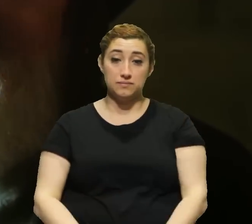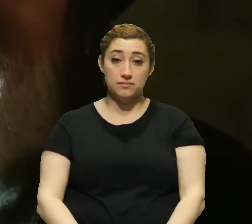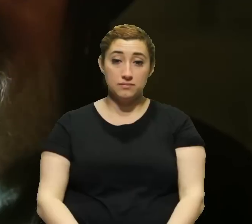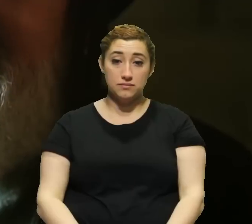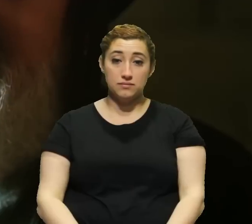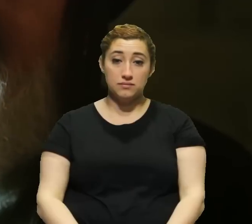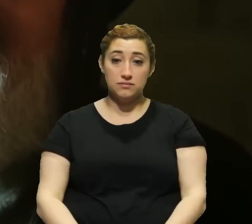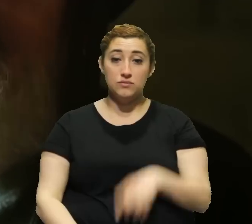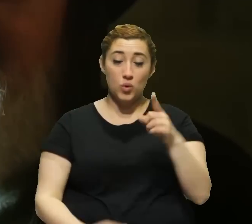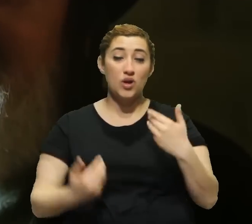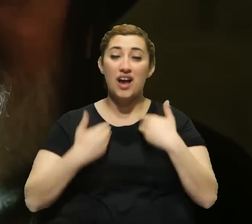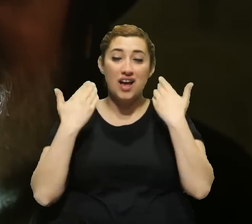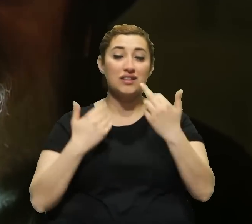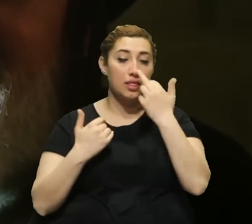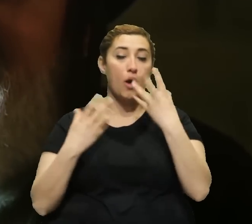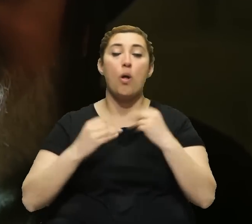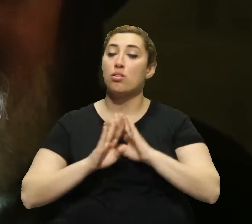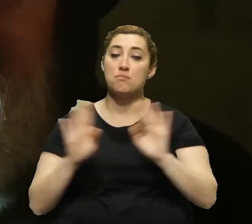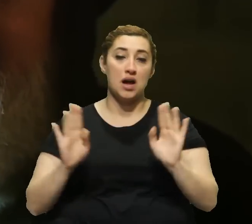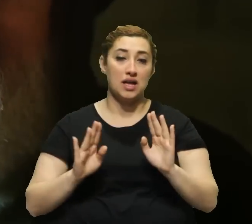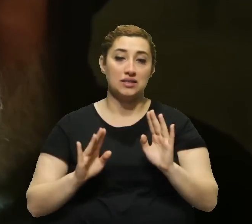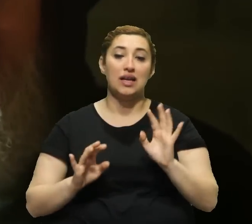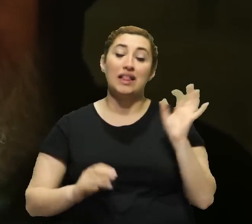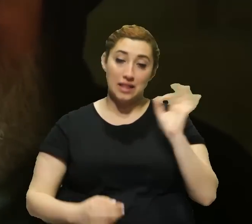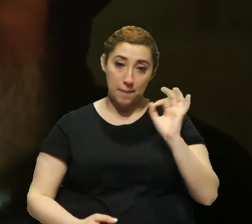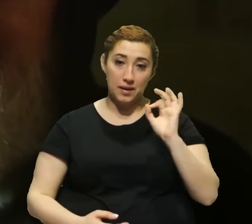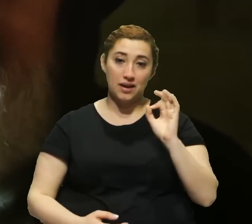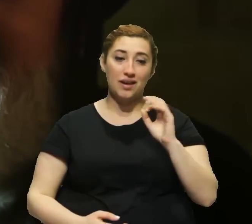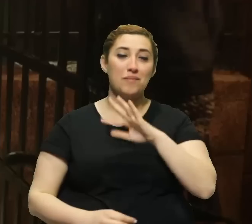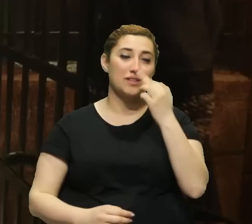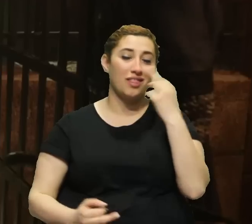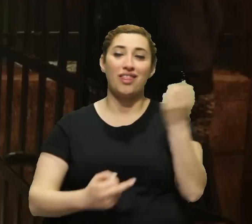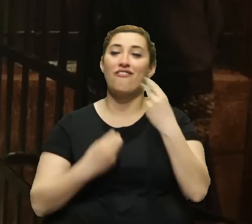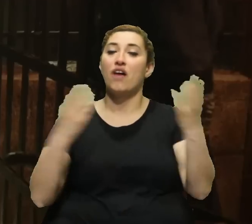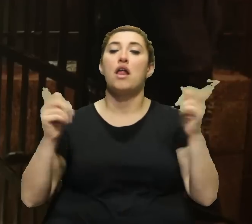O'nun Kadı’sı aldanmaz, dahi aldatmaz.